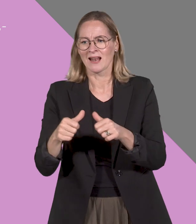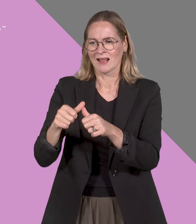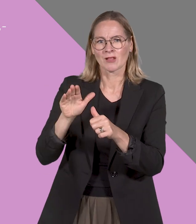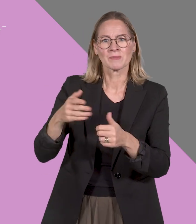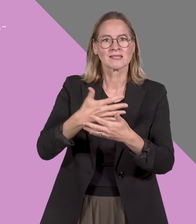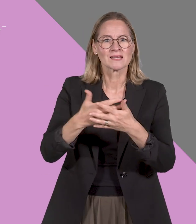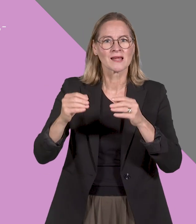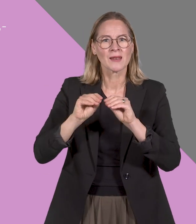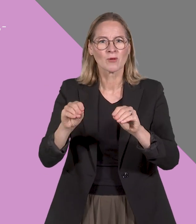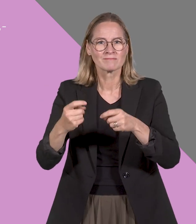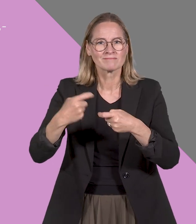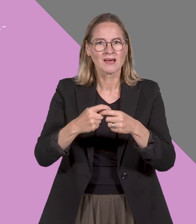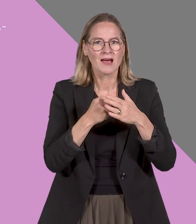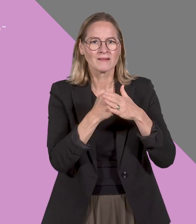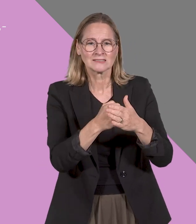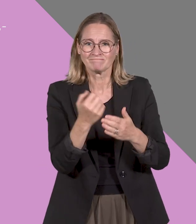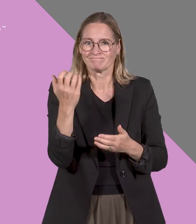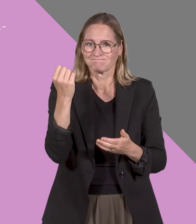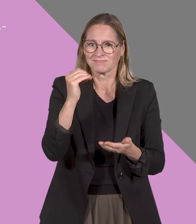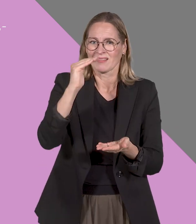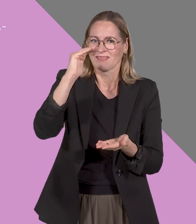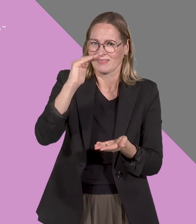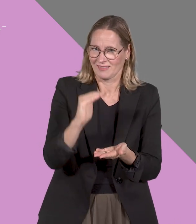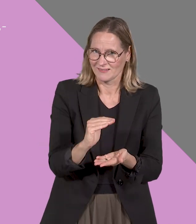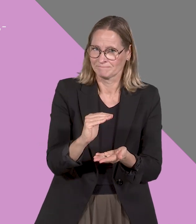liiton kielineuvontaa koskevan avustuksen mahdollinen heikennys.